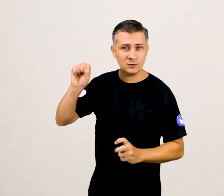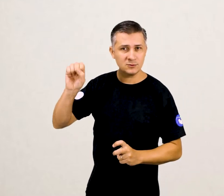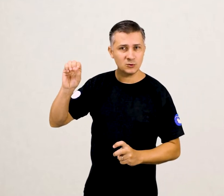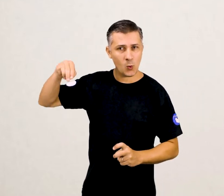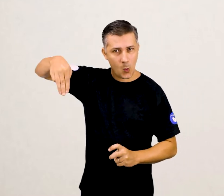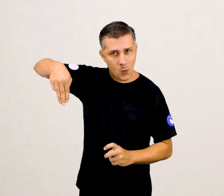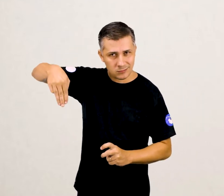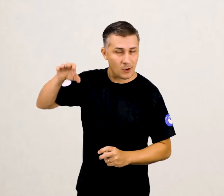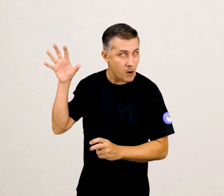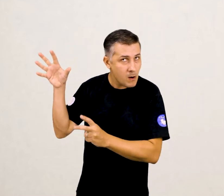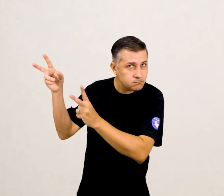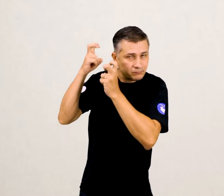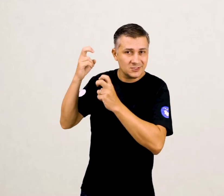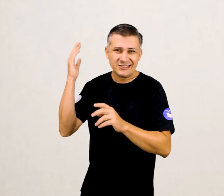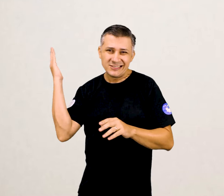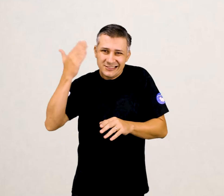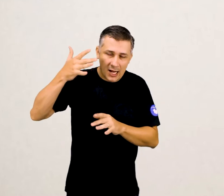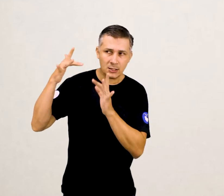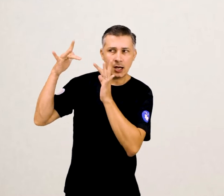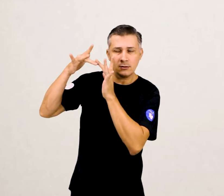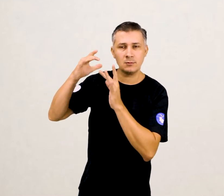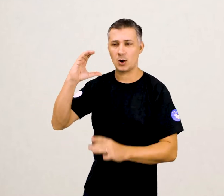e jogá-los diretamente na cóclea.